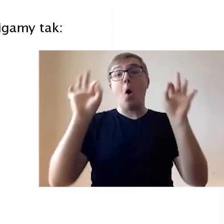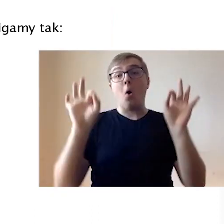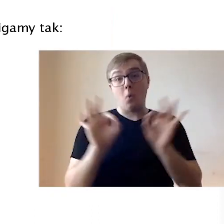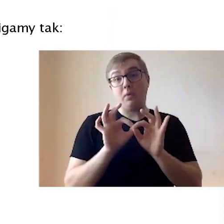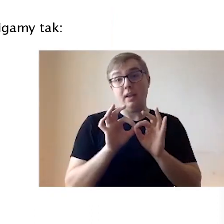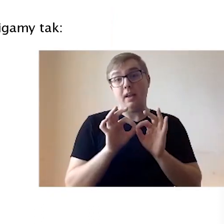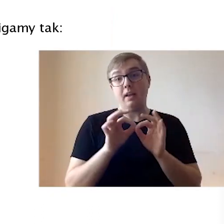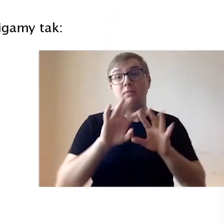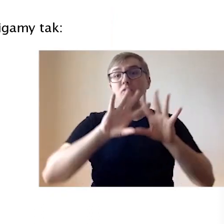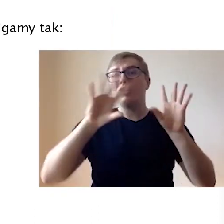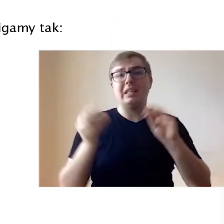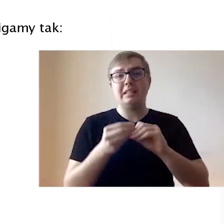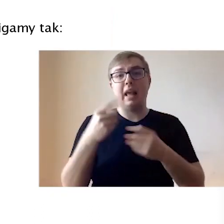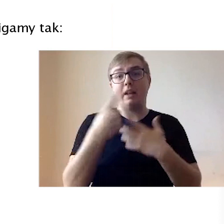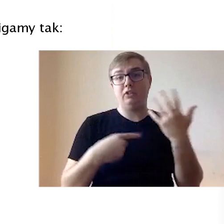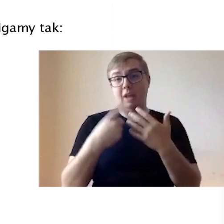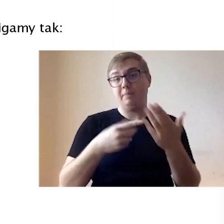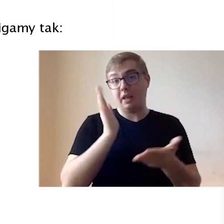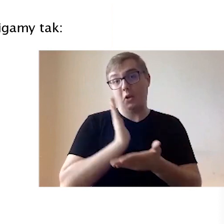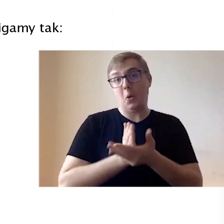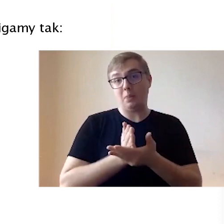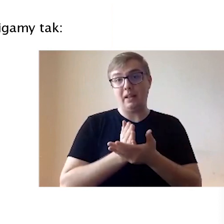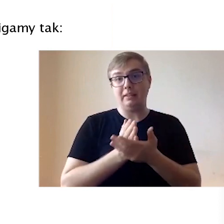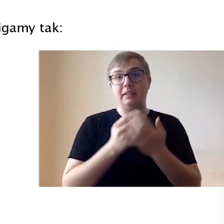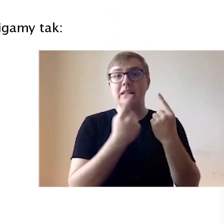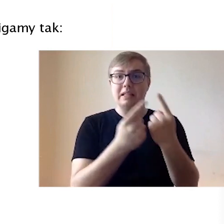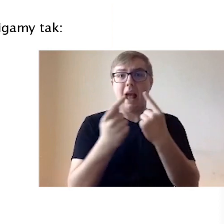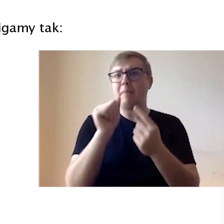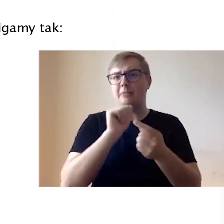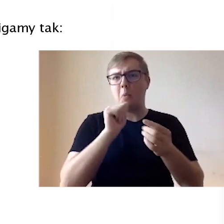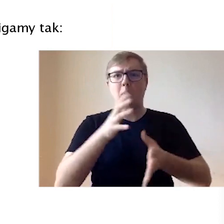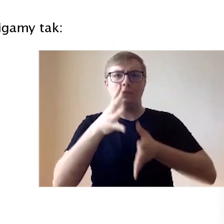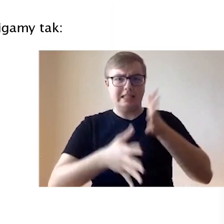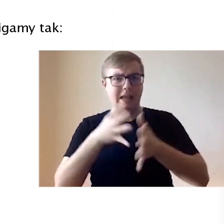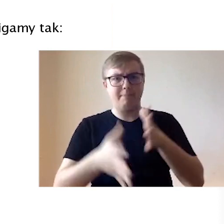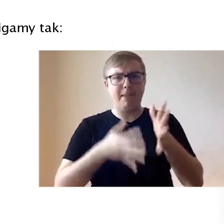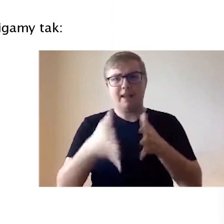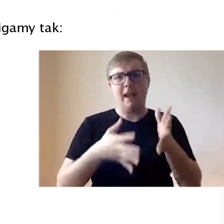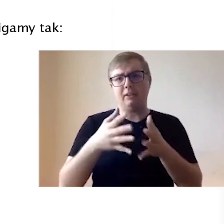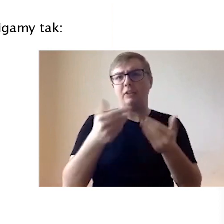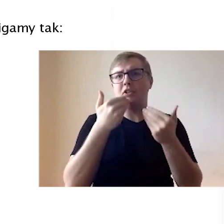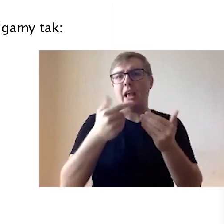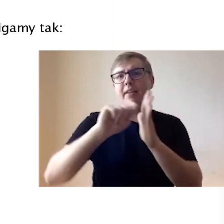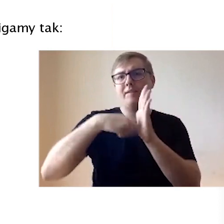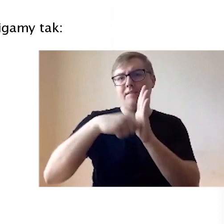Mogę powiedzieć, że temat związany z liczbami głównymi jest zakończony. Zadanie do domu - spróbujcie zamigać poznane liczby sami!